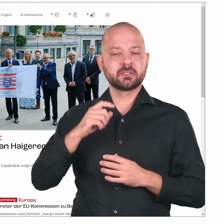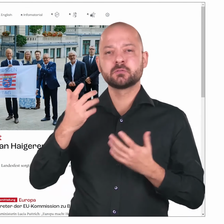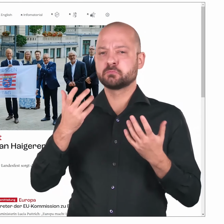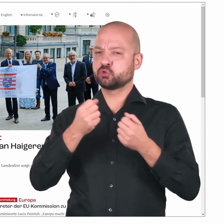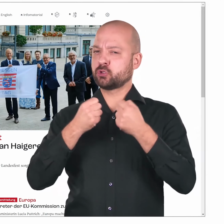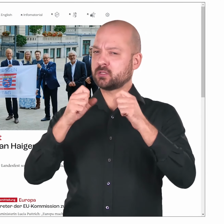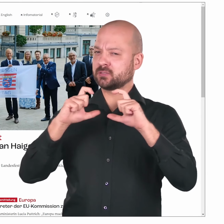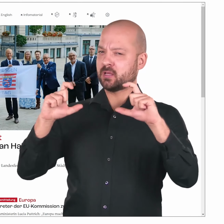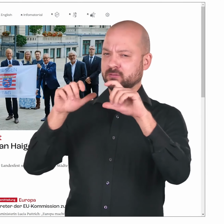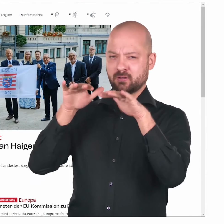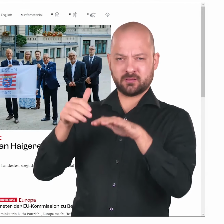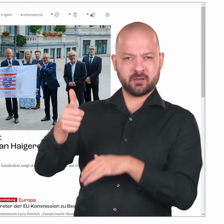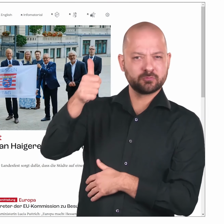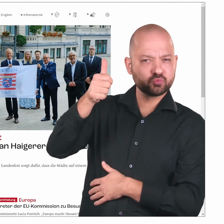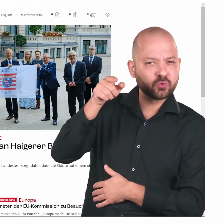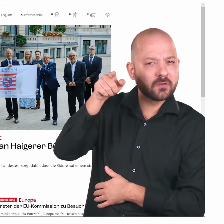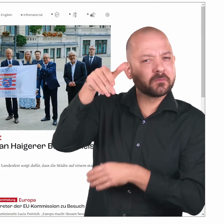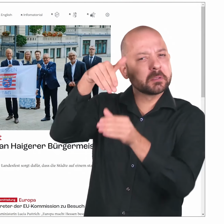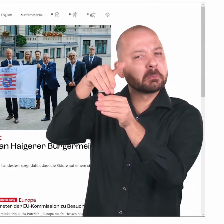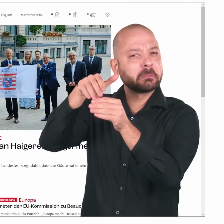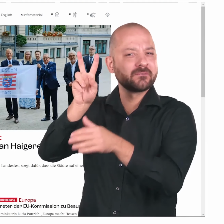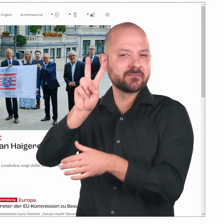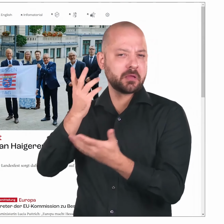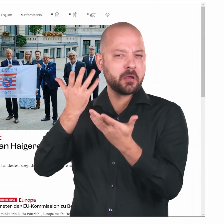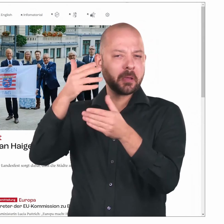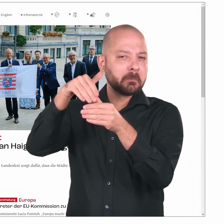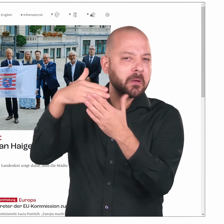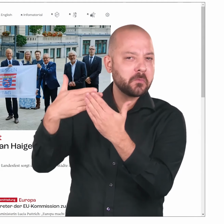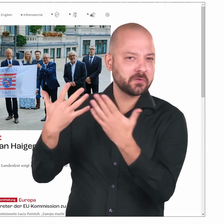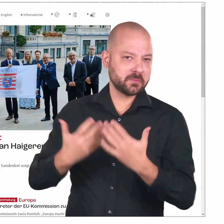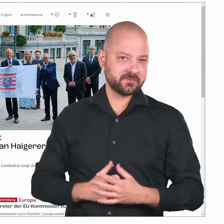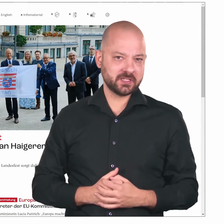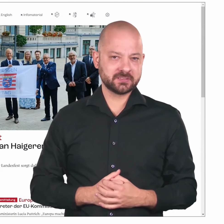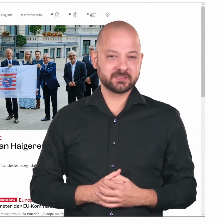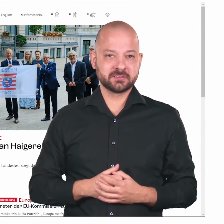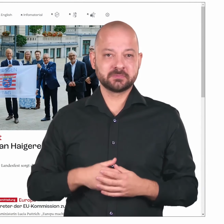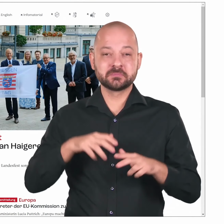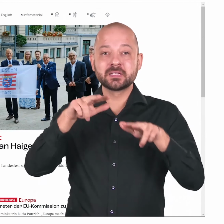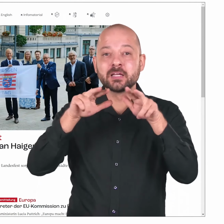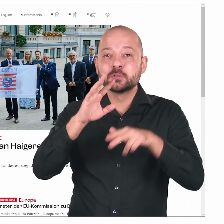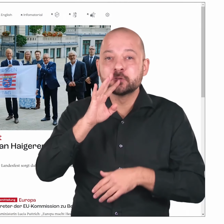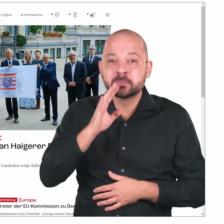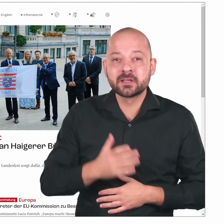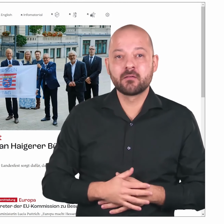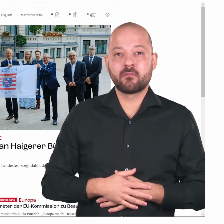sowie den Chef der Staatskanzlei, den Regierungssprecher